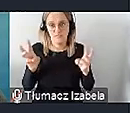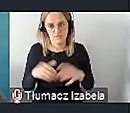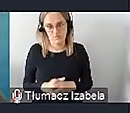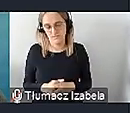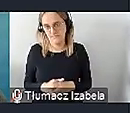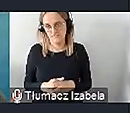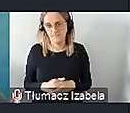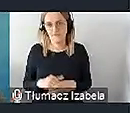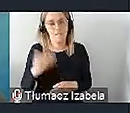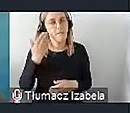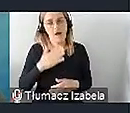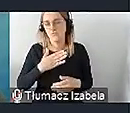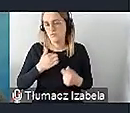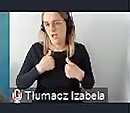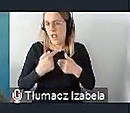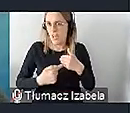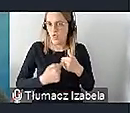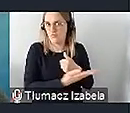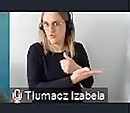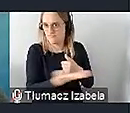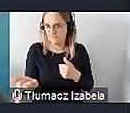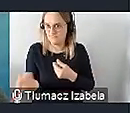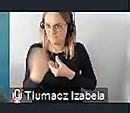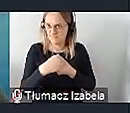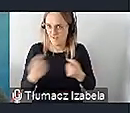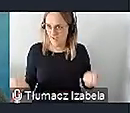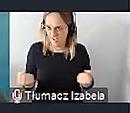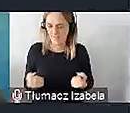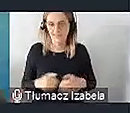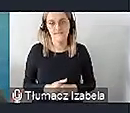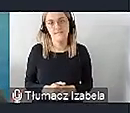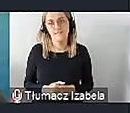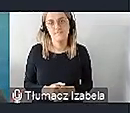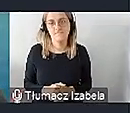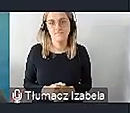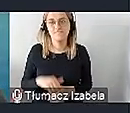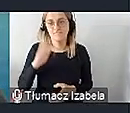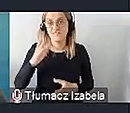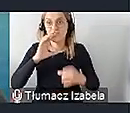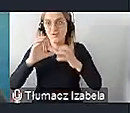Bo bardzo liczę na państwa aktywność, szczerze mówiąc. Mam nadzieję, że będziemy tutaj w takiej komunikacji.